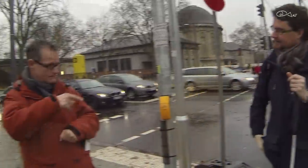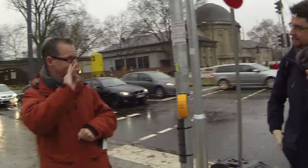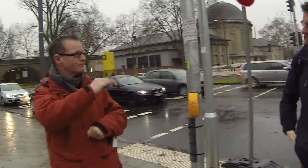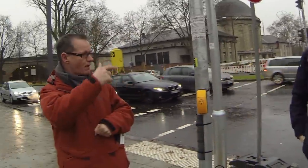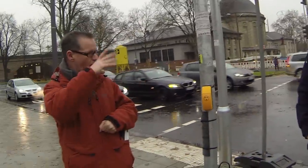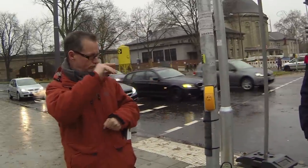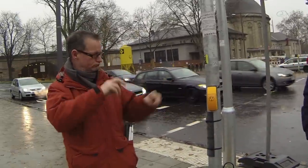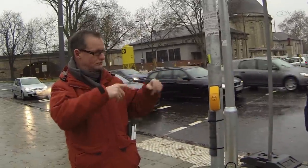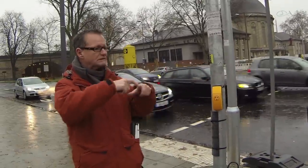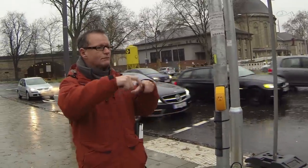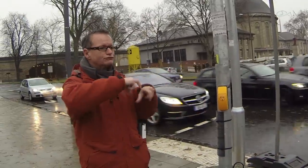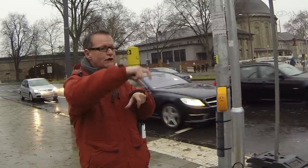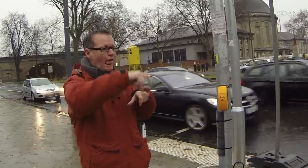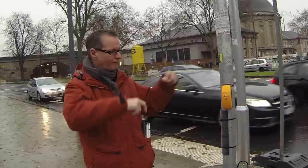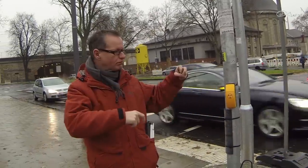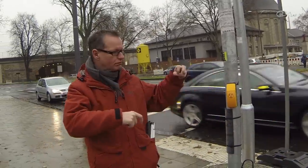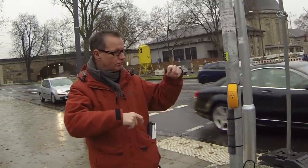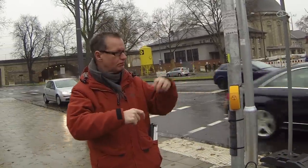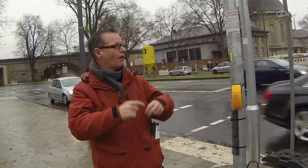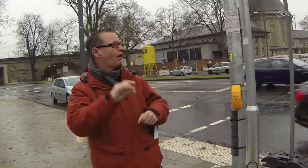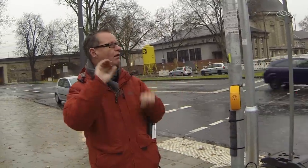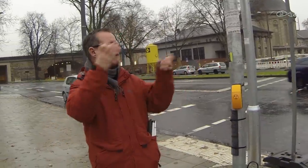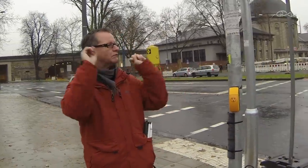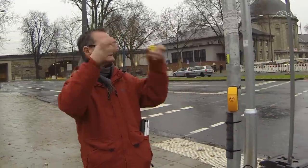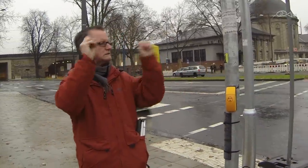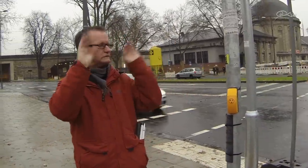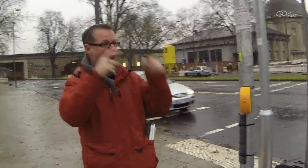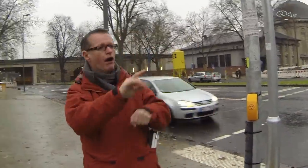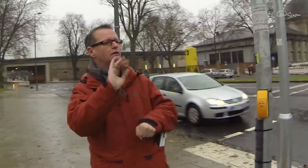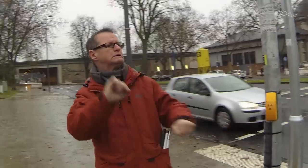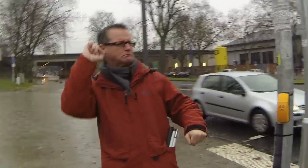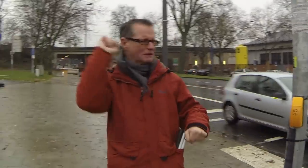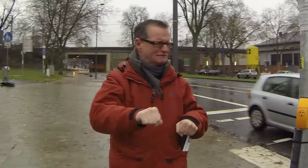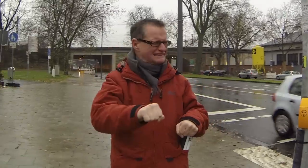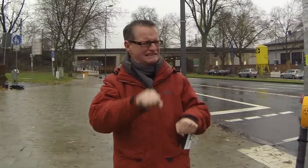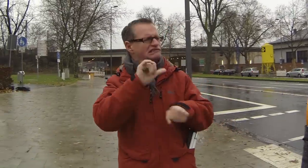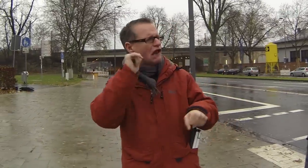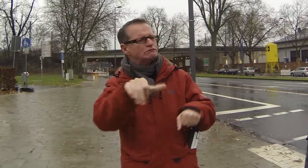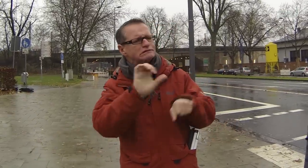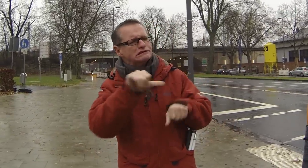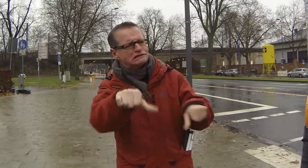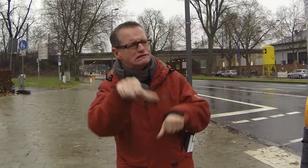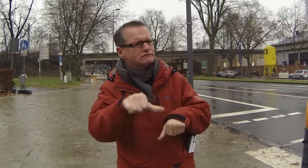Eine blinde Frau ging über den Zebrastreifen. Ein Wagen mit Blaulicht kam und musste scharf bremsen, es hupte laut.